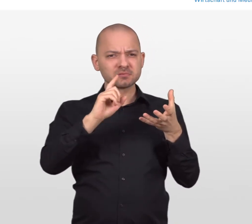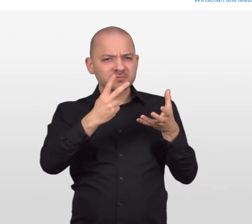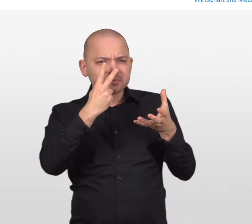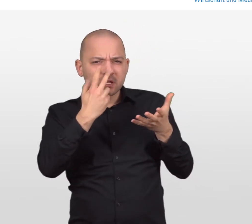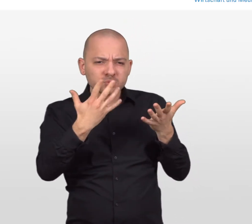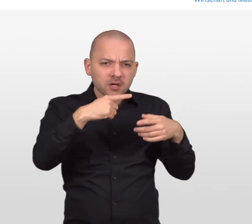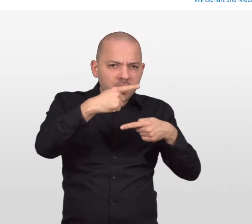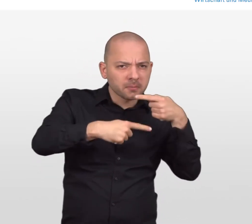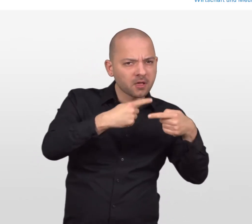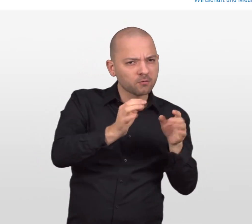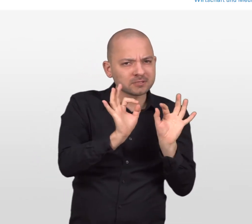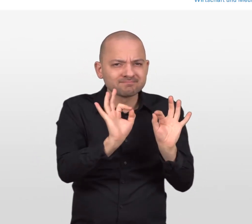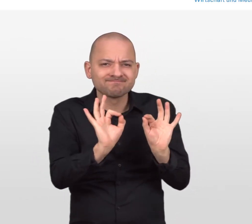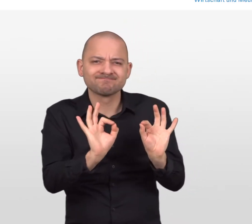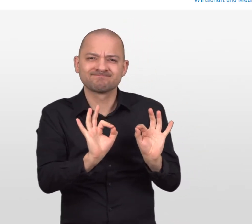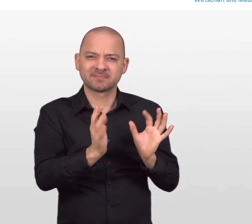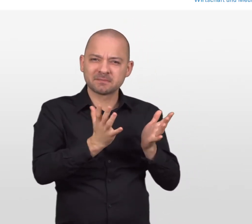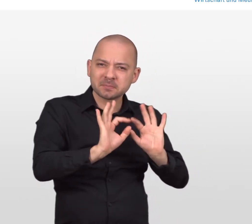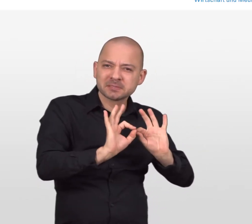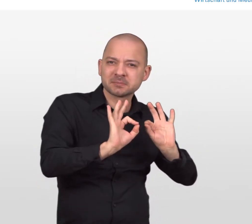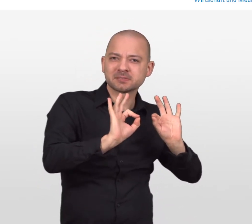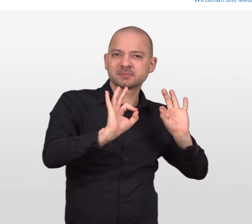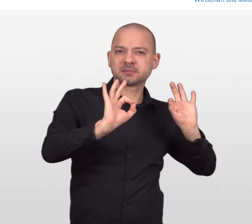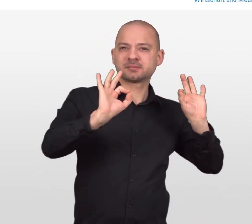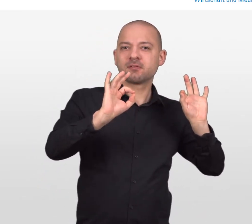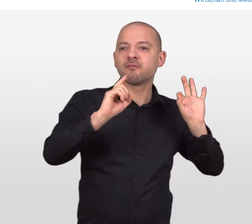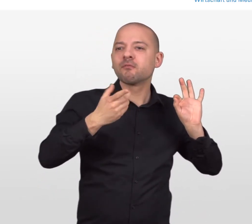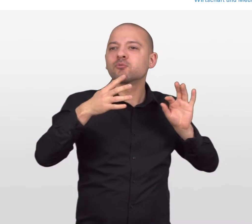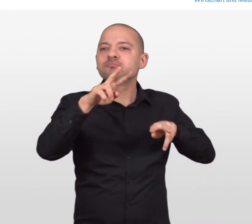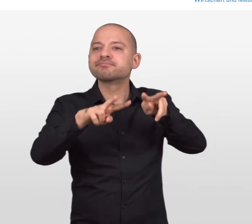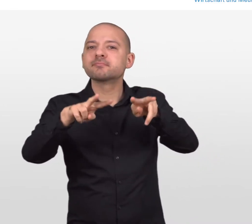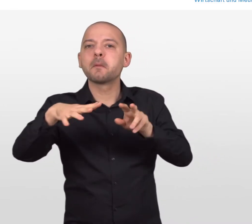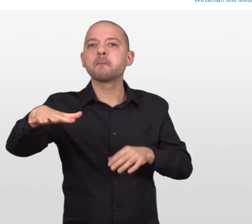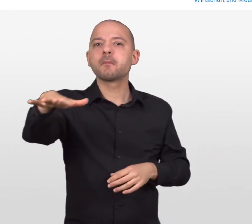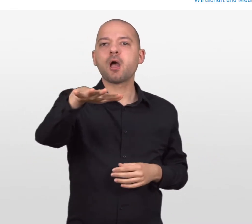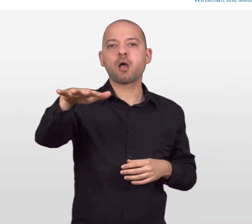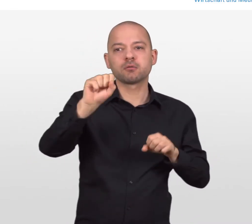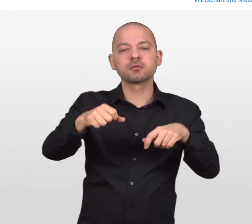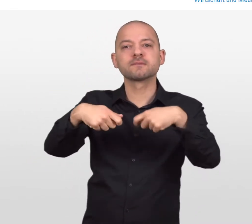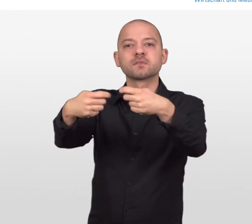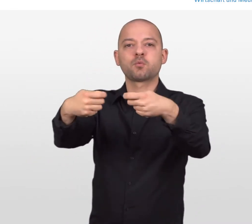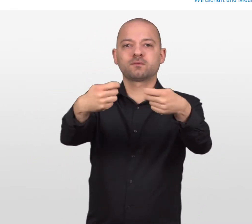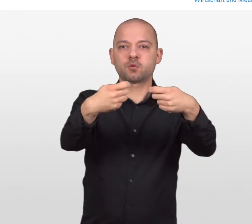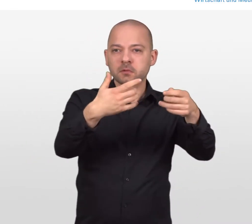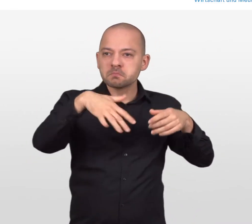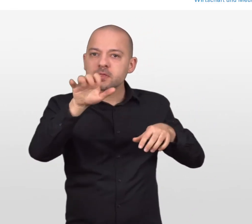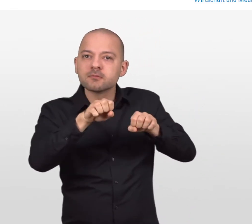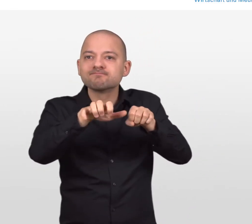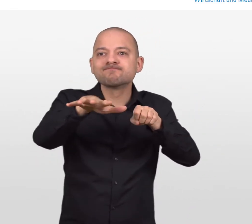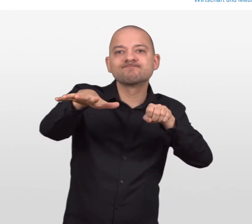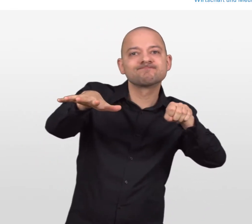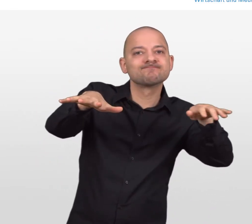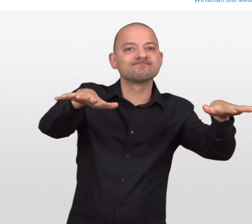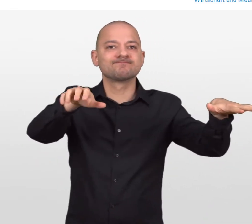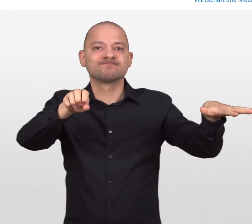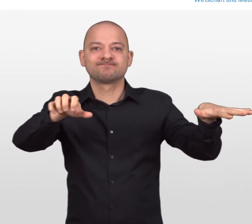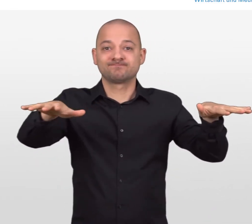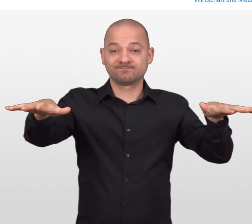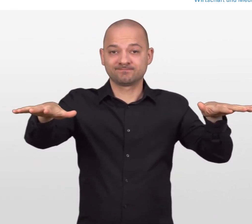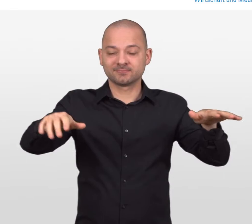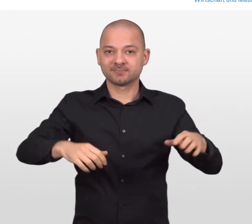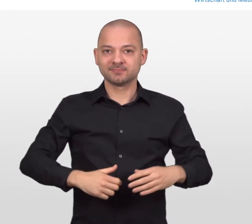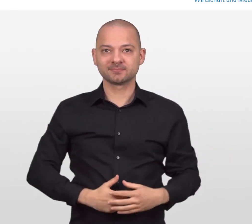Abläufe zu optimieren und Märkte zu erobern.